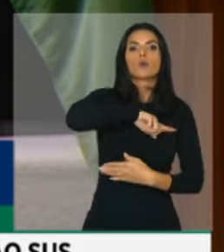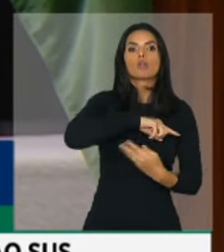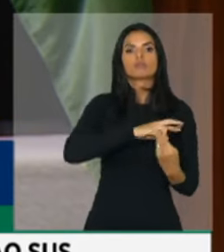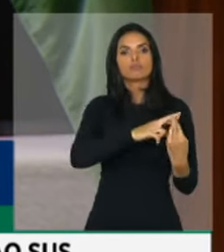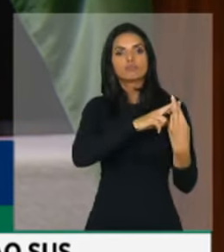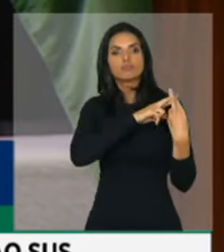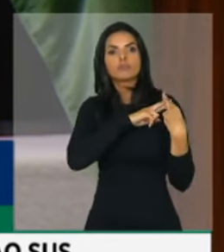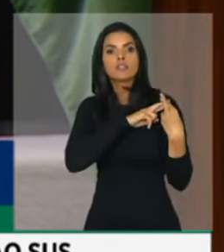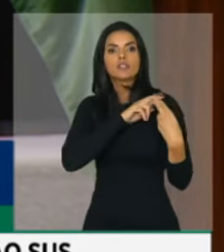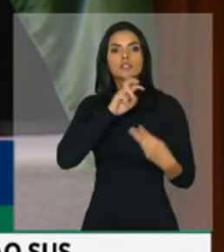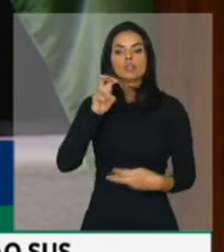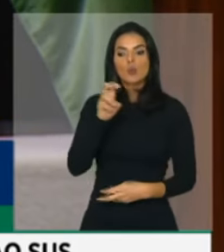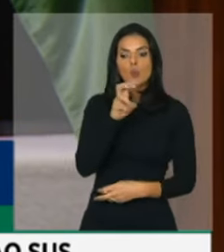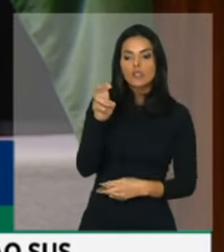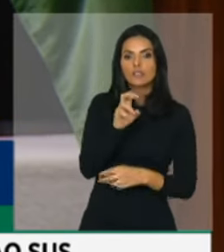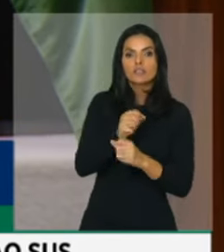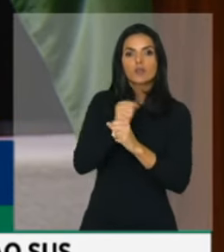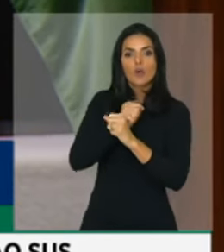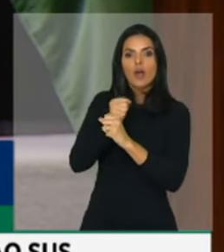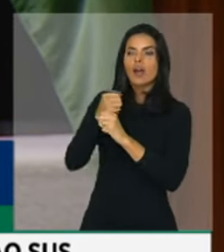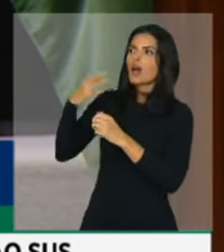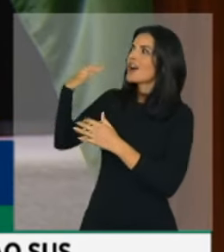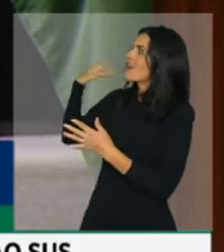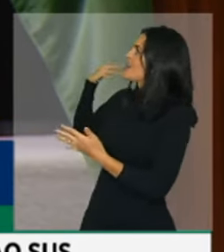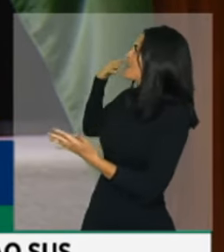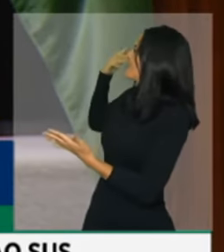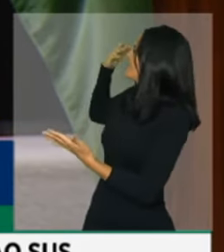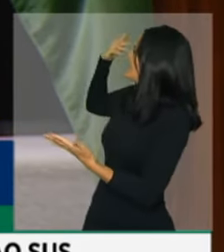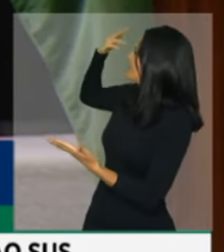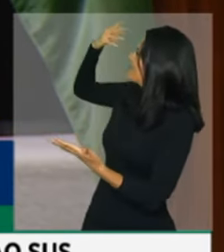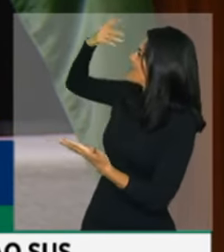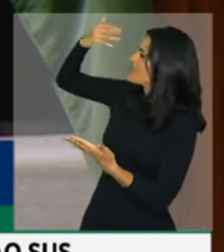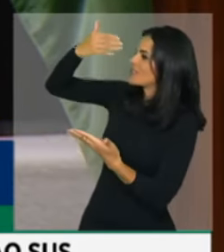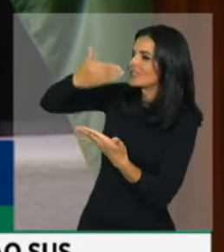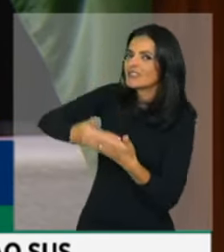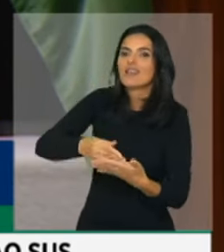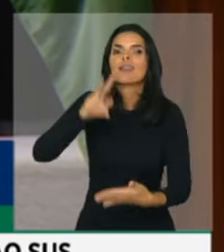LONGOS 55 ANOS DE HISTÓRIA E DO QUAL O MOVIMENTO DEMOCRÁTICO BRASILEIRO JAMAIS ABRIRÁMÃ O. PORTANTO,